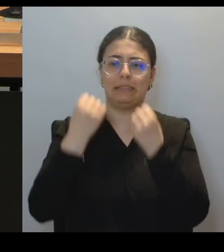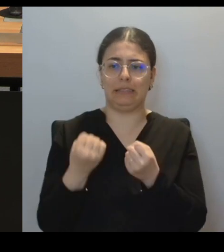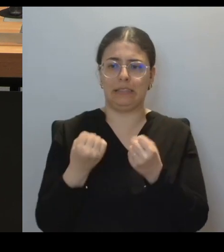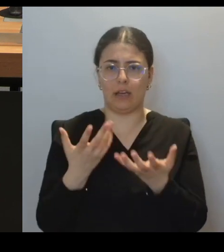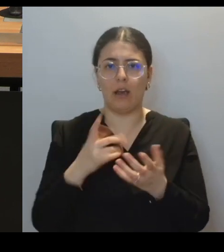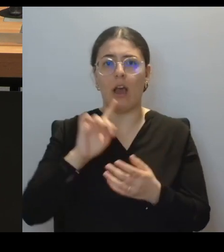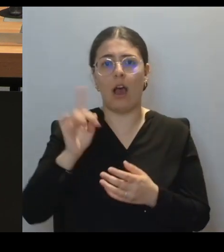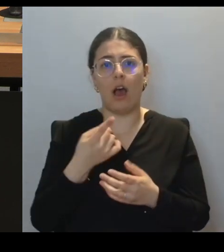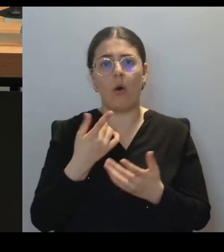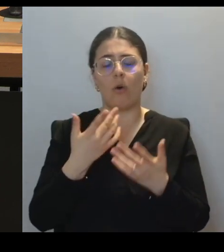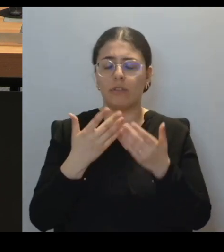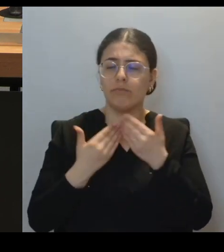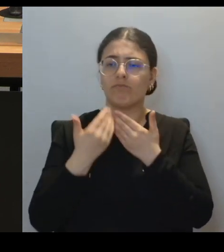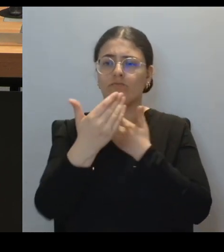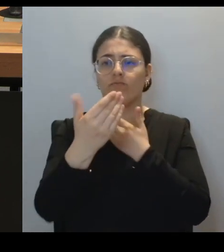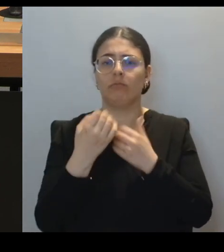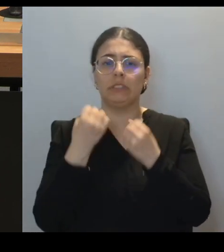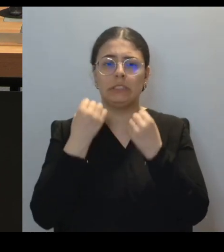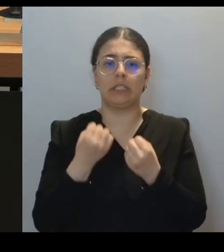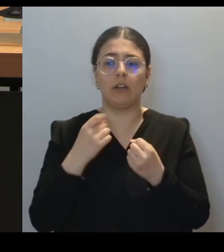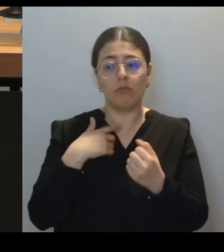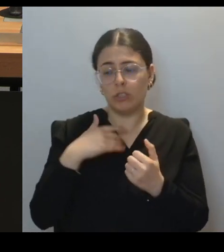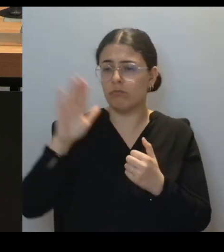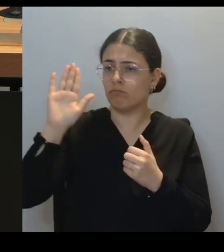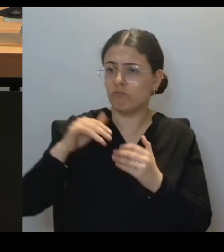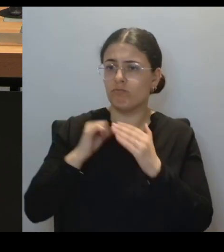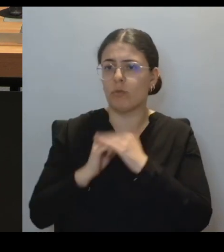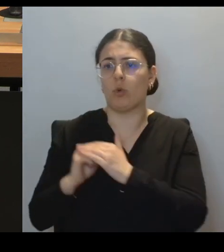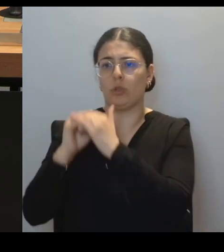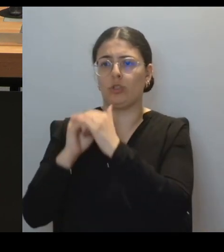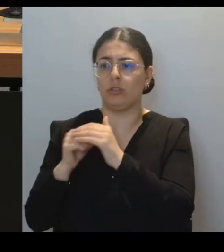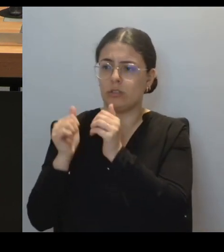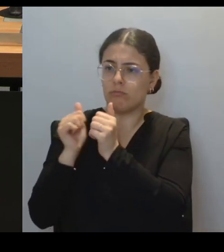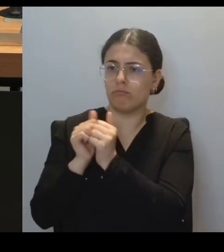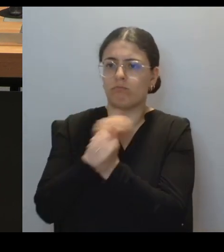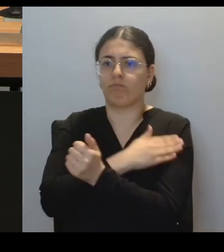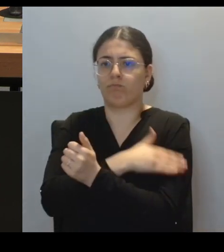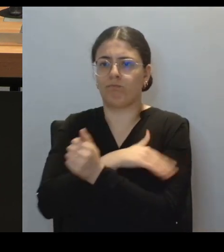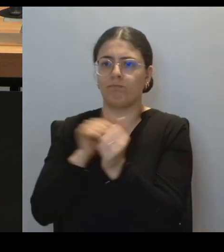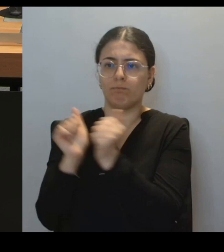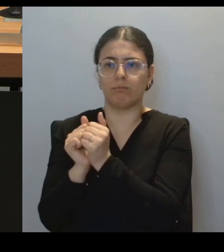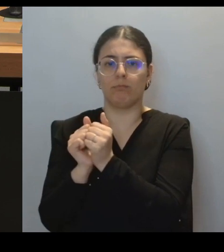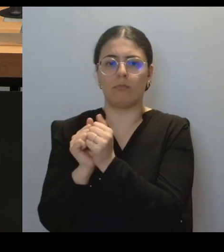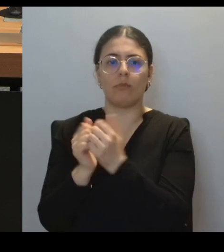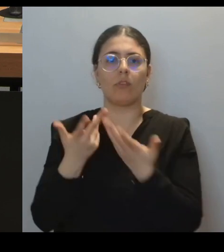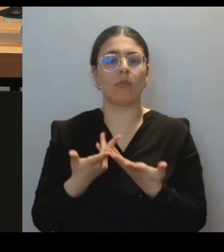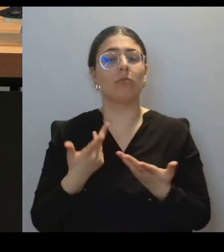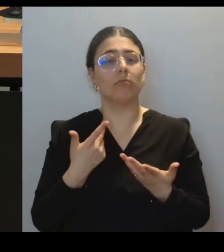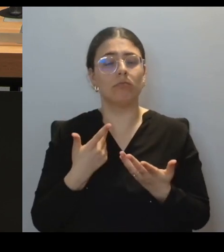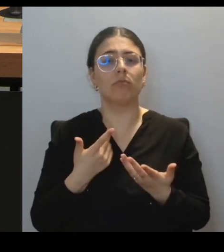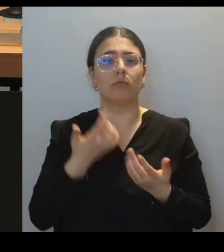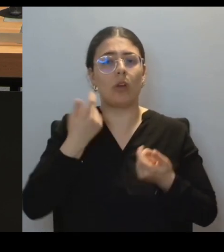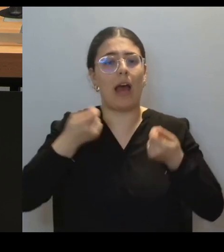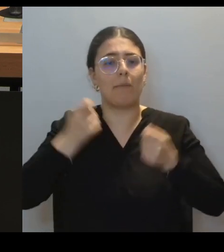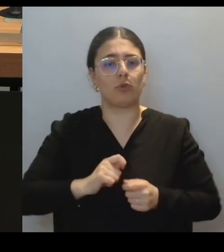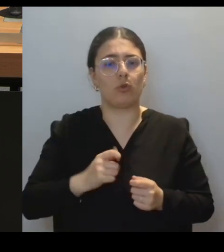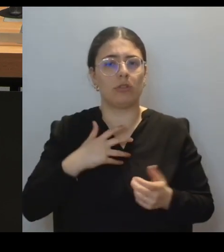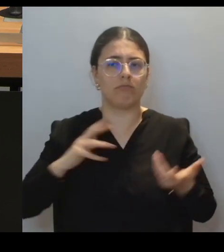Und lassen Sie mich abschließend sagen Wenn es nicht in eine richtige Richtung kommt, dann wird